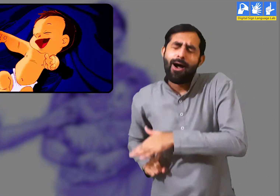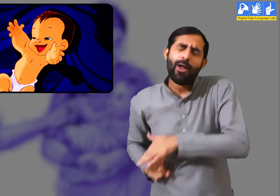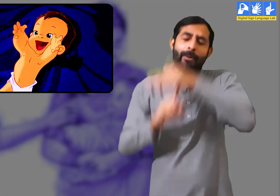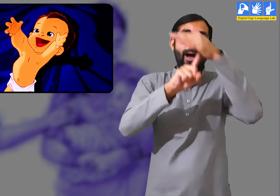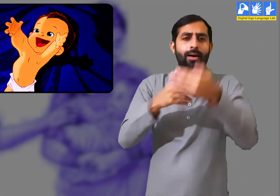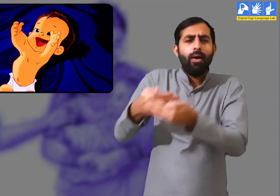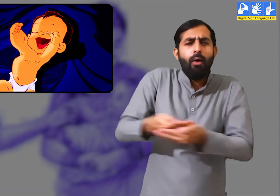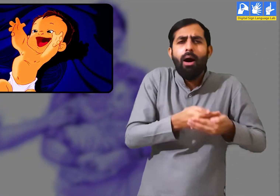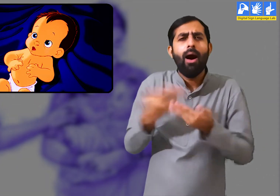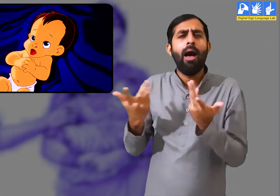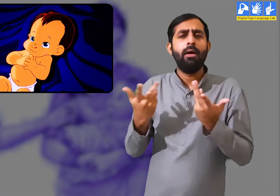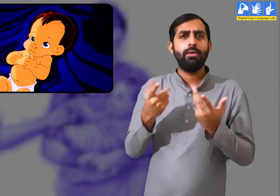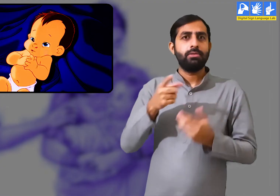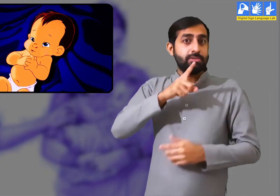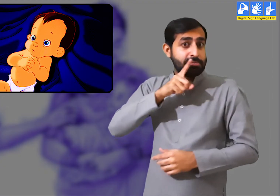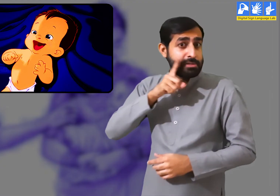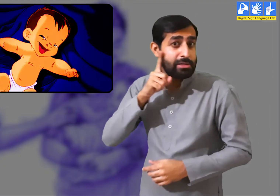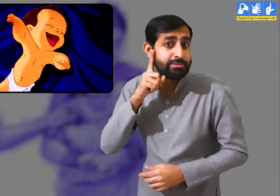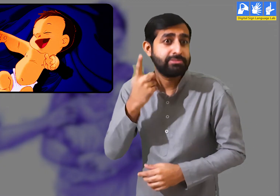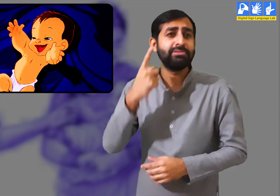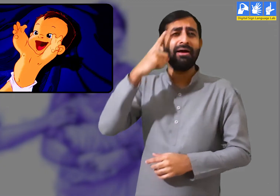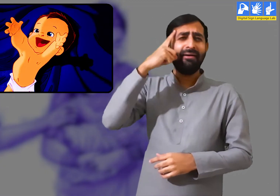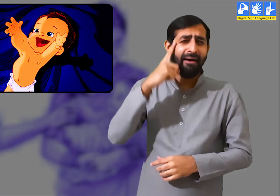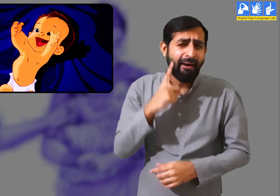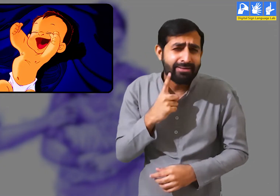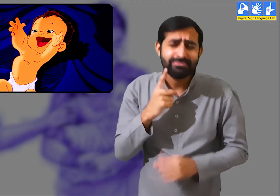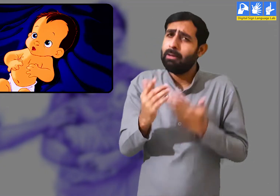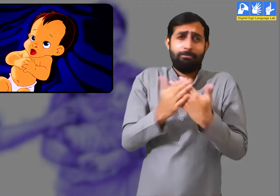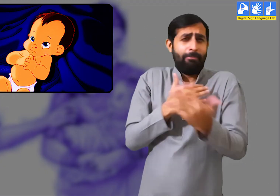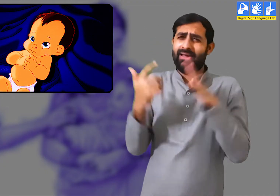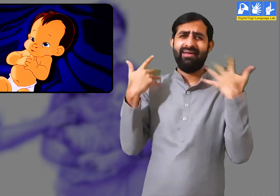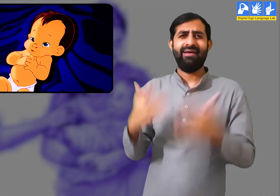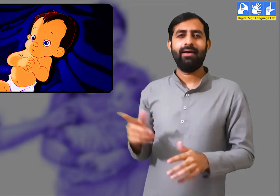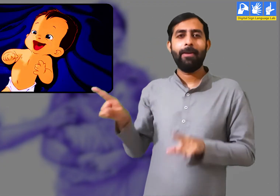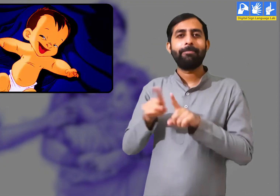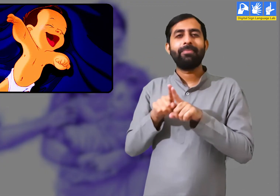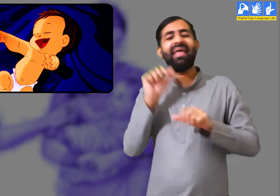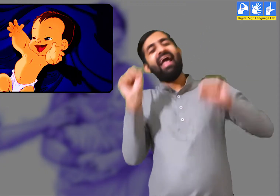एक छोटे से शिशु का रंग साँवला हो या गोरा हो इससे कोई फ़र्क़ नहीं पड़ता।